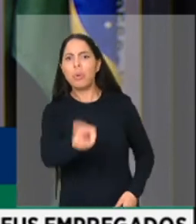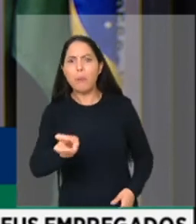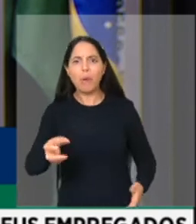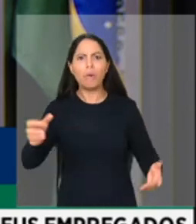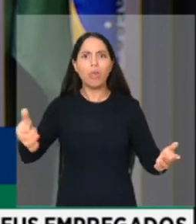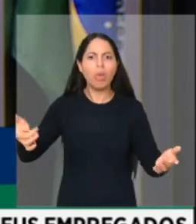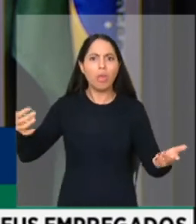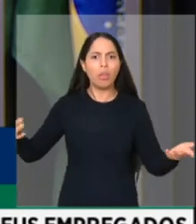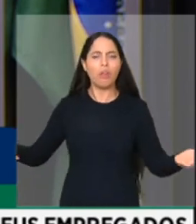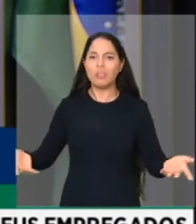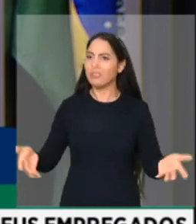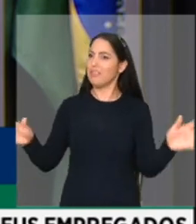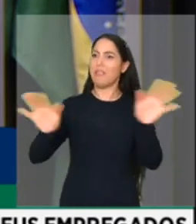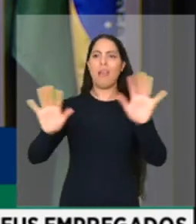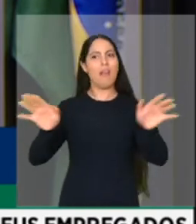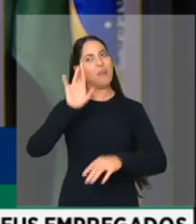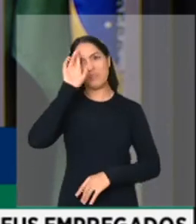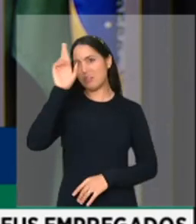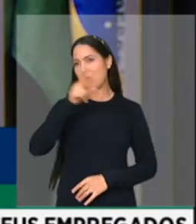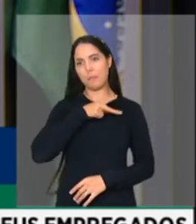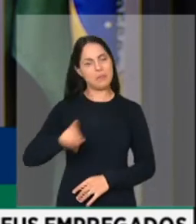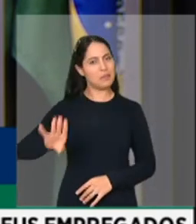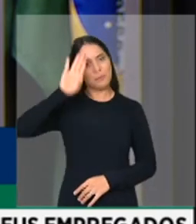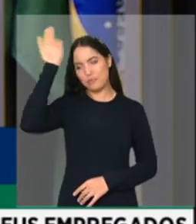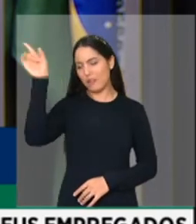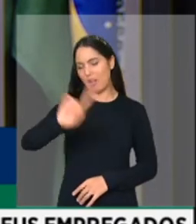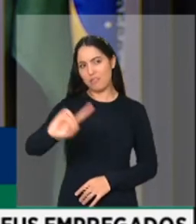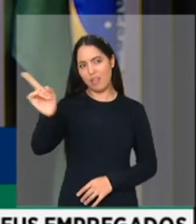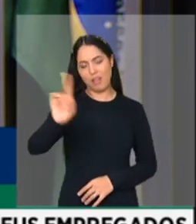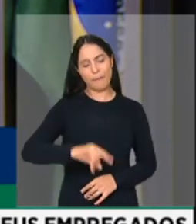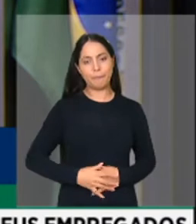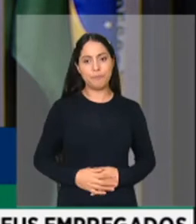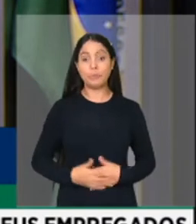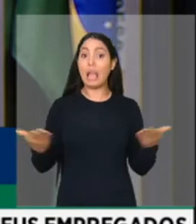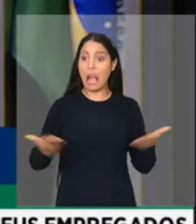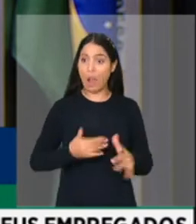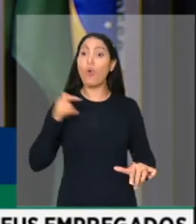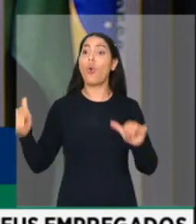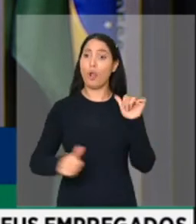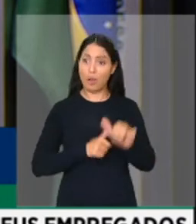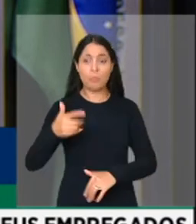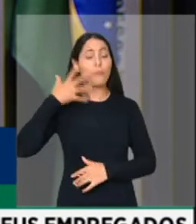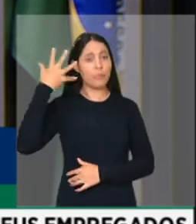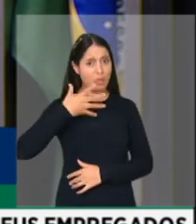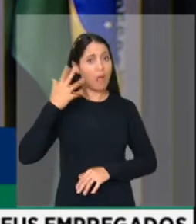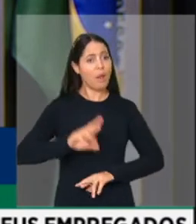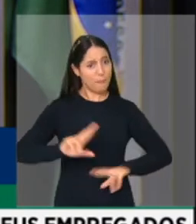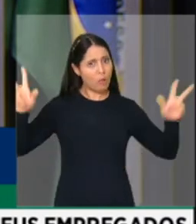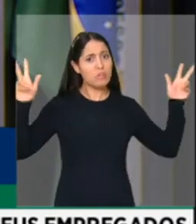ASSIM SUCESSIVAMENTE? NÃO, SENHOR PRESIDENTE JAIR MESSIAS BOLSONARO, CHEGOU A HORA DE O SENHOR MUDAR ESSE DISCURSO. CHEGOU A HORA DE PENSAR NO